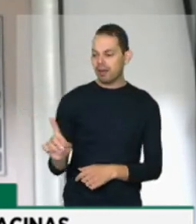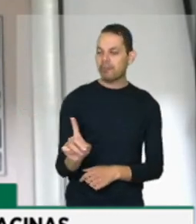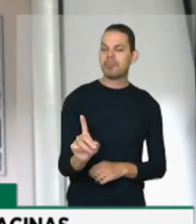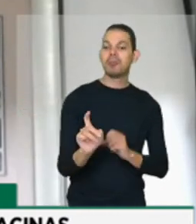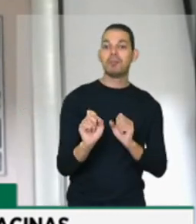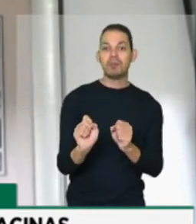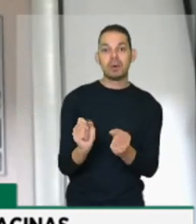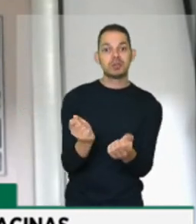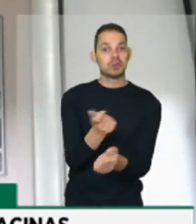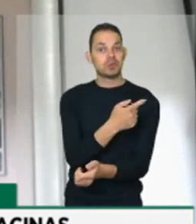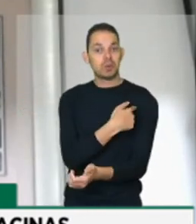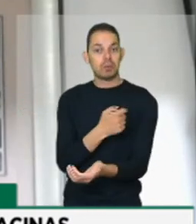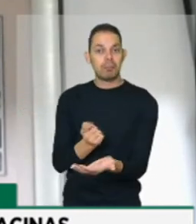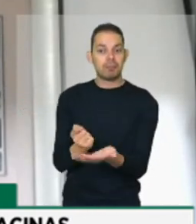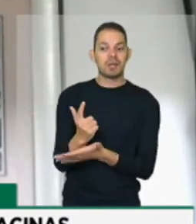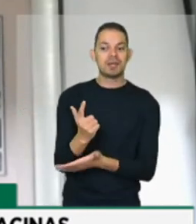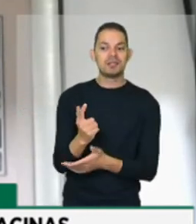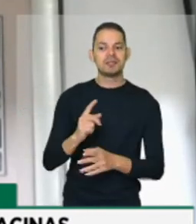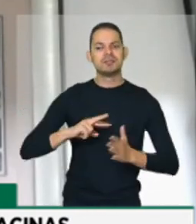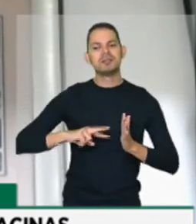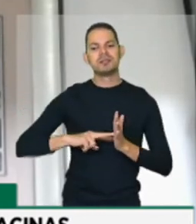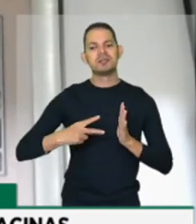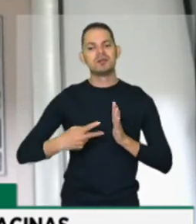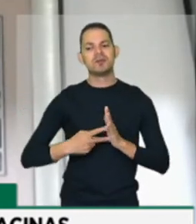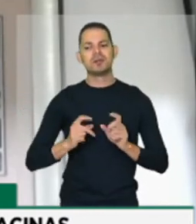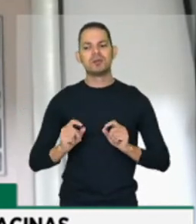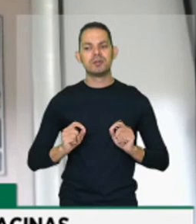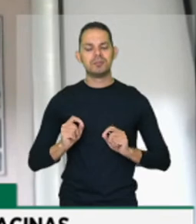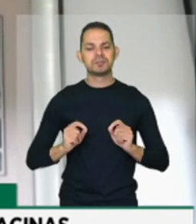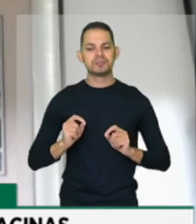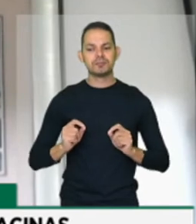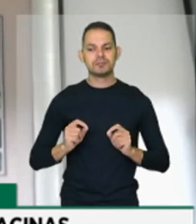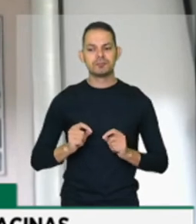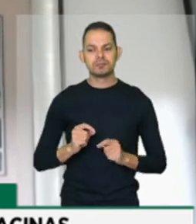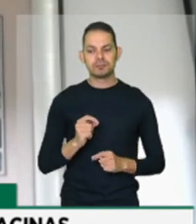VOCÊ PODERÁFAZER A AQUISIÇÃO [CAMPAINHA] SIGNIFICA DIZER, SENHOR PRESIDENTE QUE SE ISSO É